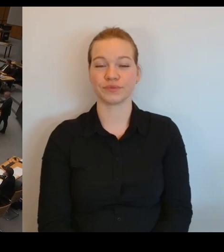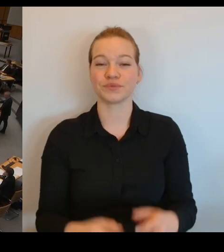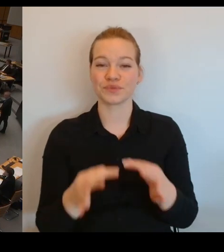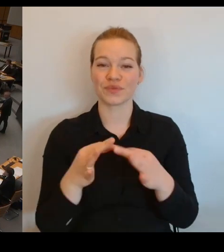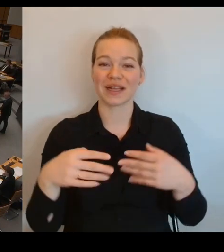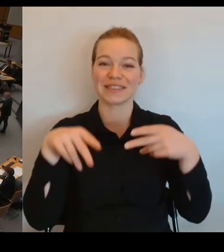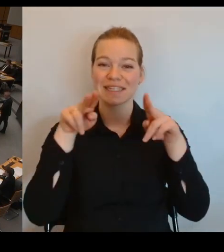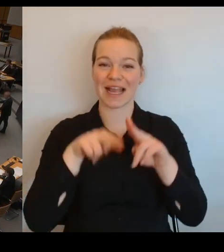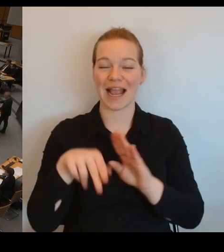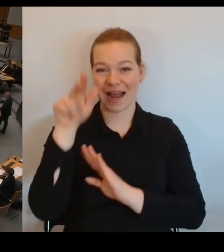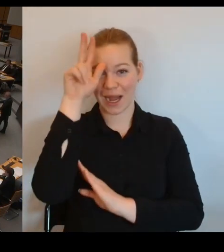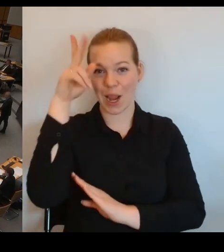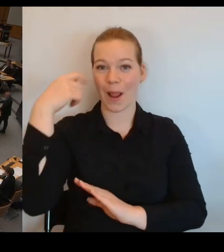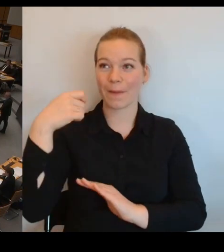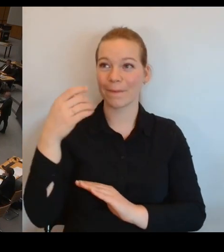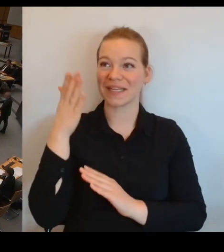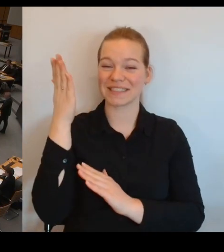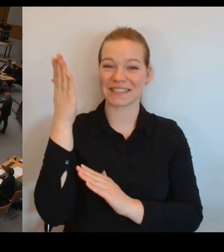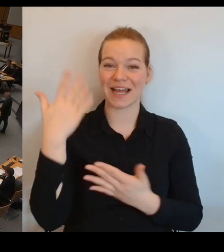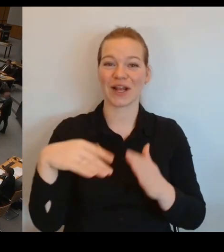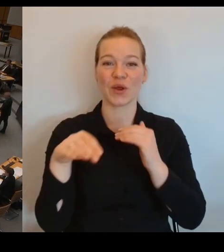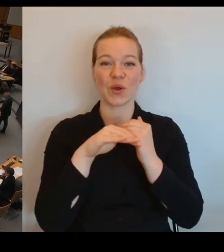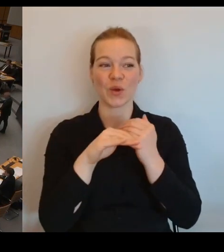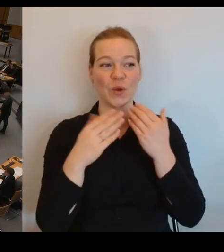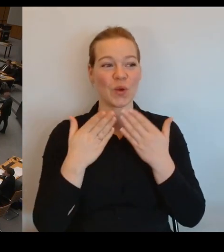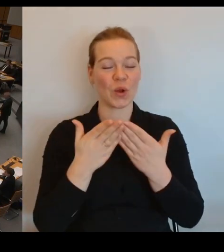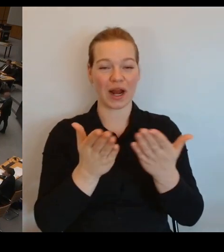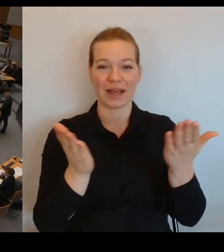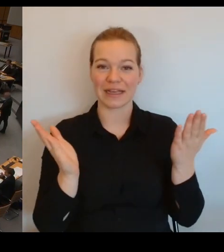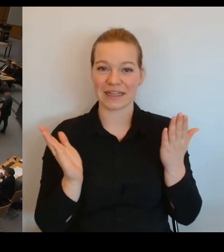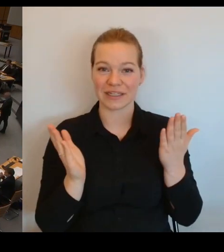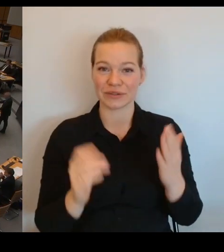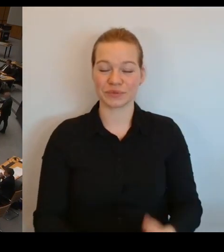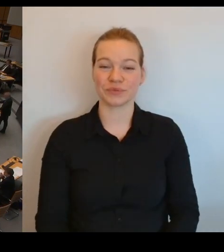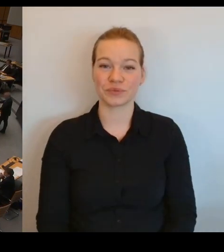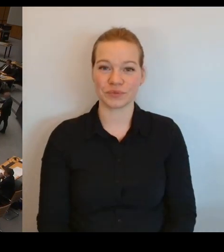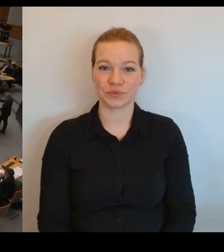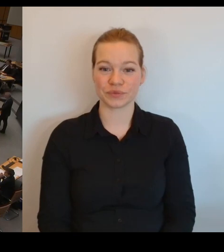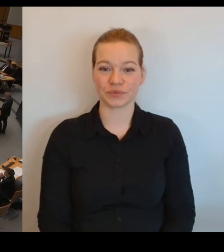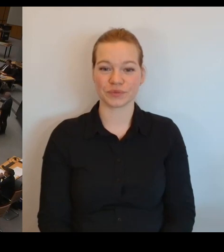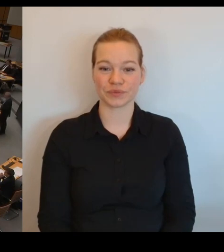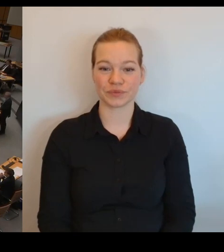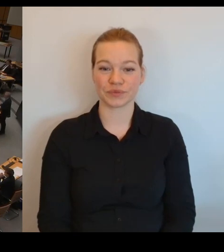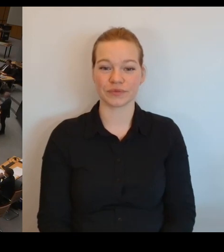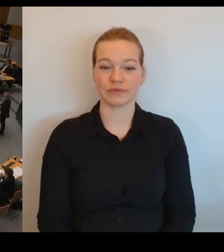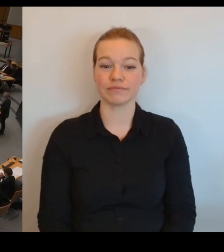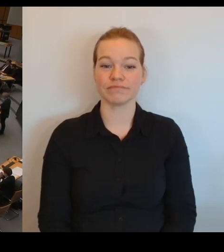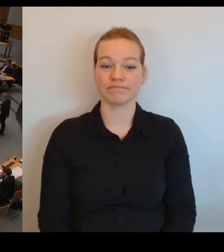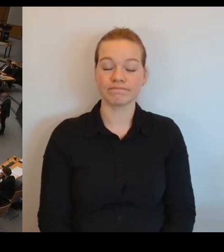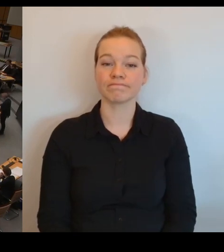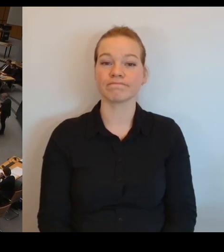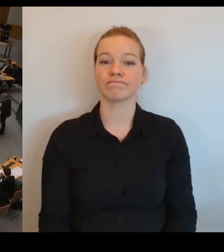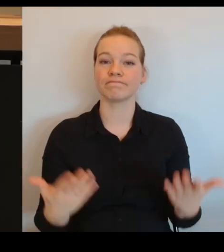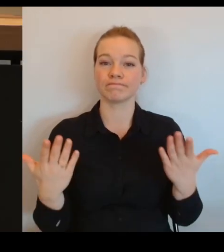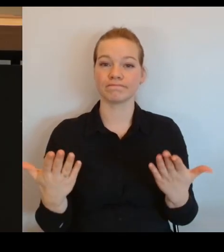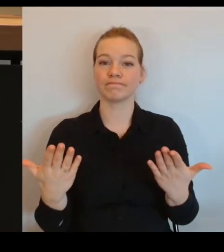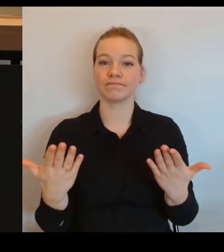Bequeme, sichere, preiswerte und klimafreundliche Mobilität. Dieses Ziel verfolgen wir alle. Was